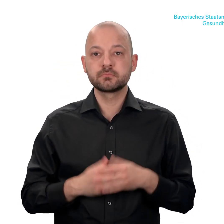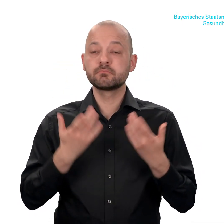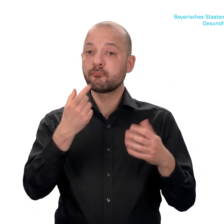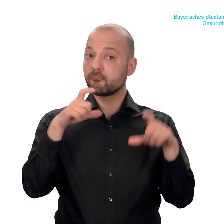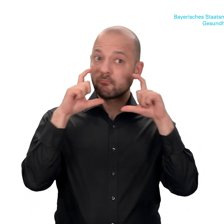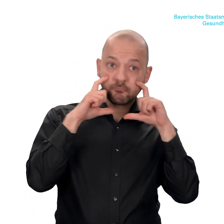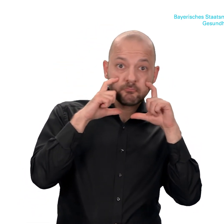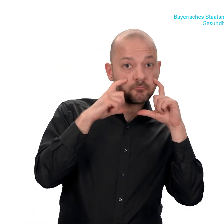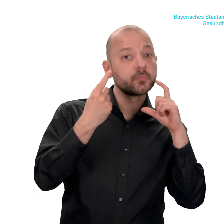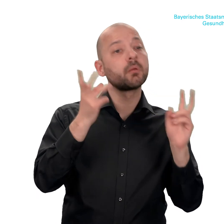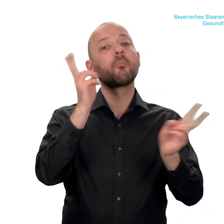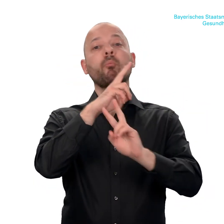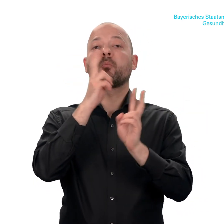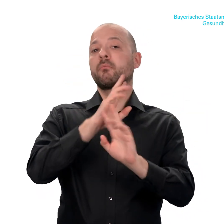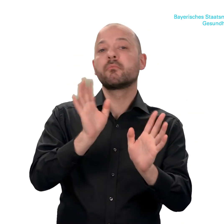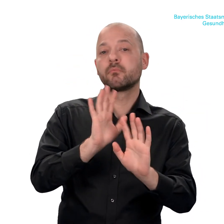Auch mit einer Community-Maske